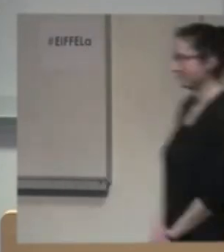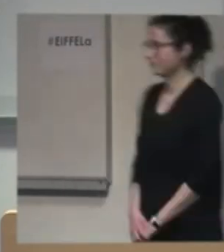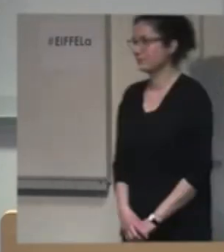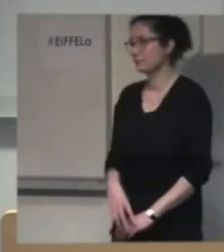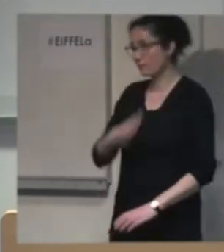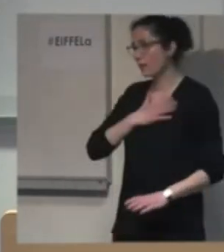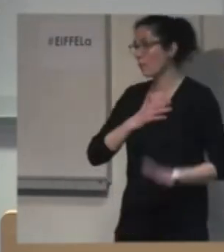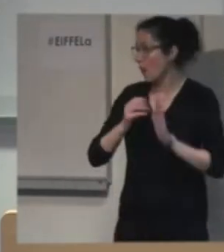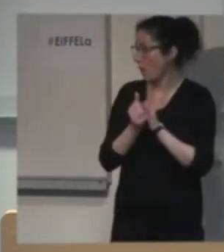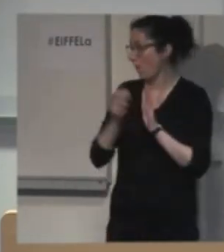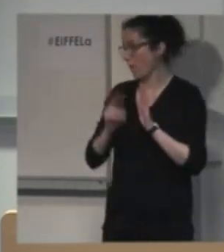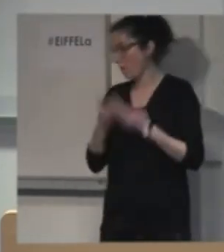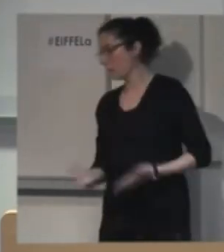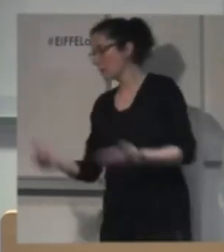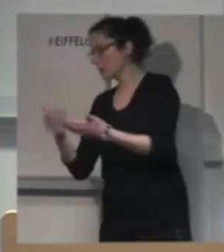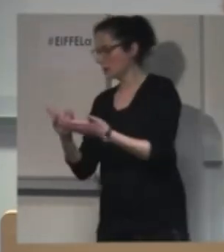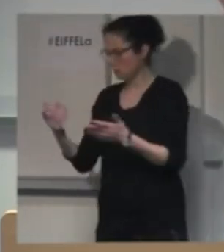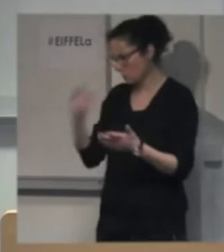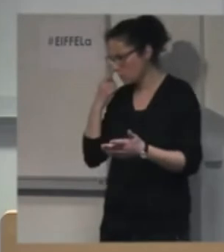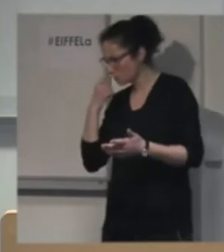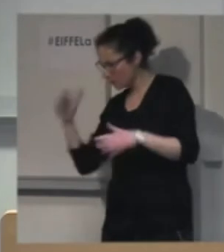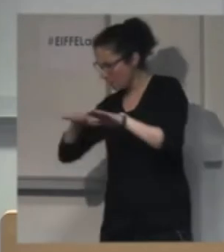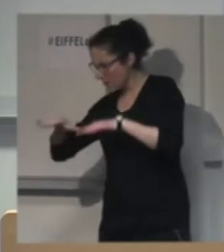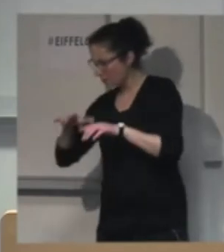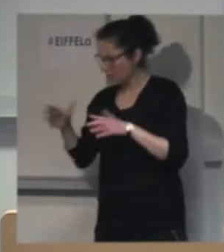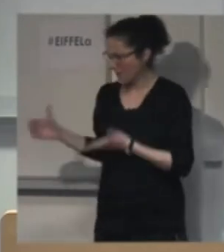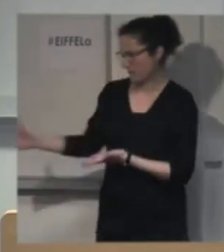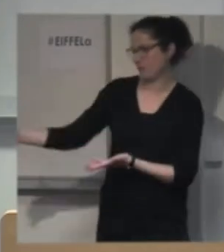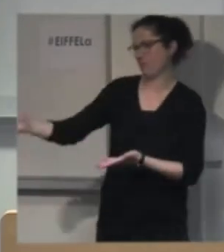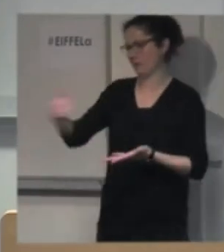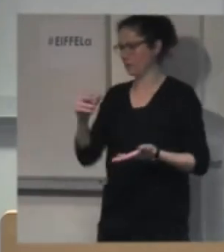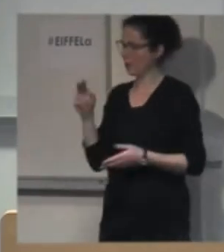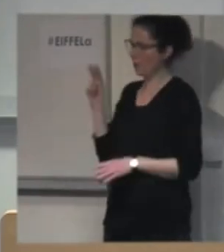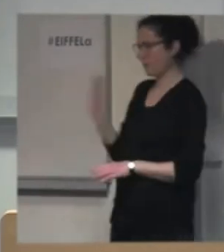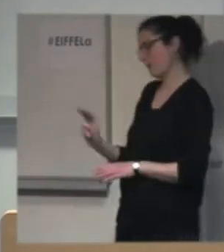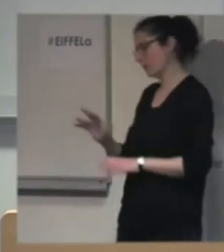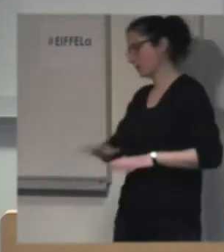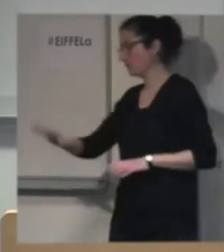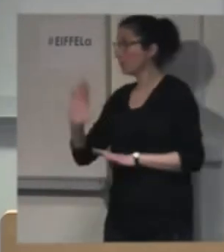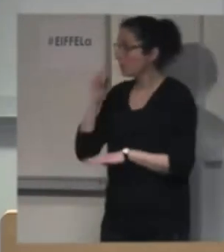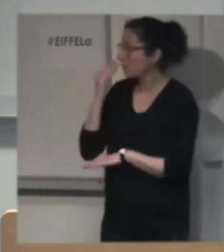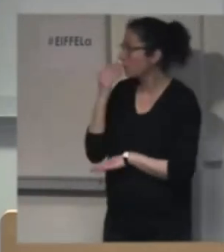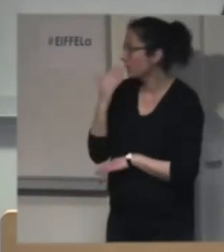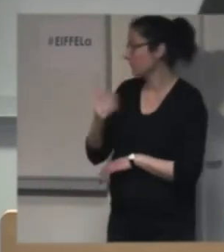C'est une étape importante pour laquelle je remercie Maxime de Sciences Po, qui s'est prêté au jeu sur le MOOC pilote de Sciences Po